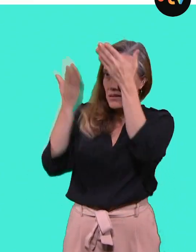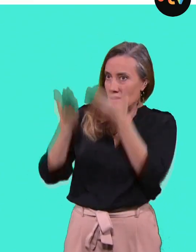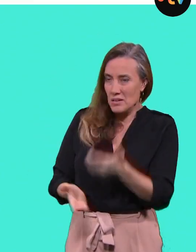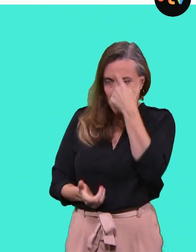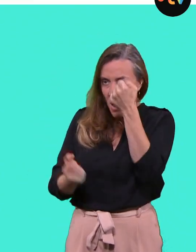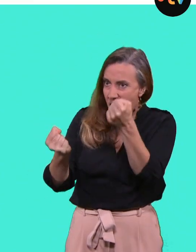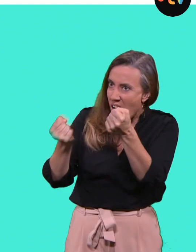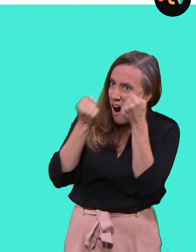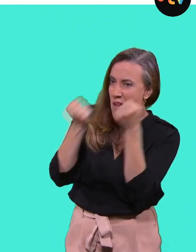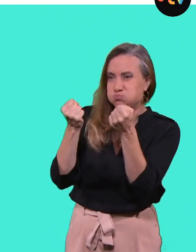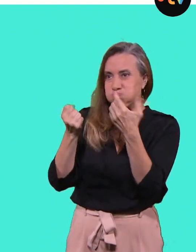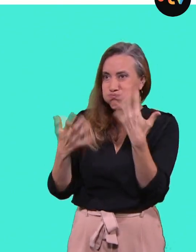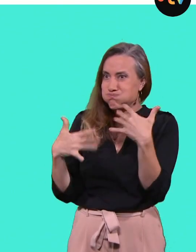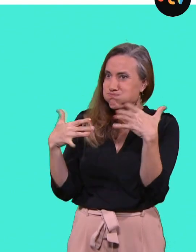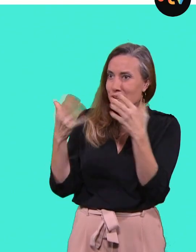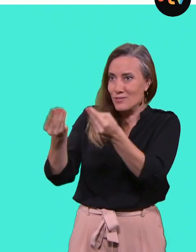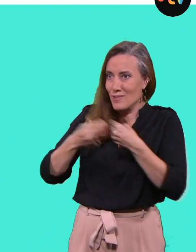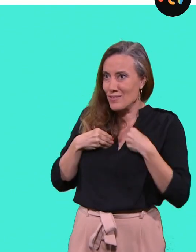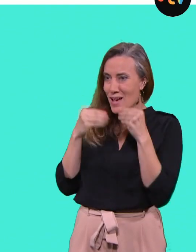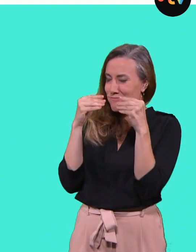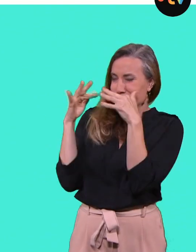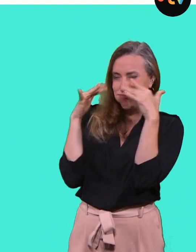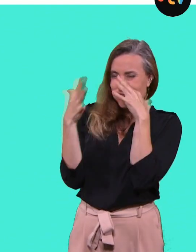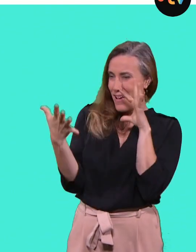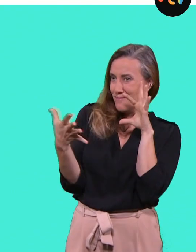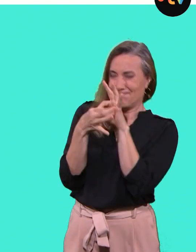"Il a un moral d'acier, c'est une figure de Limoges, une personne attachante.